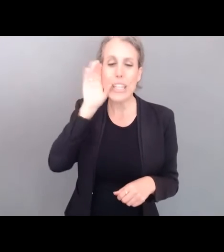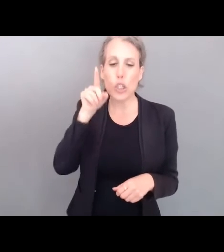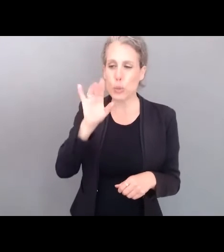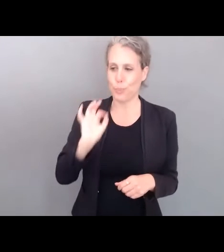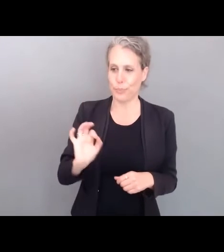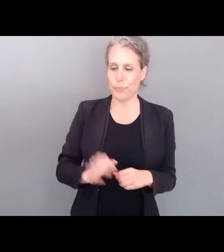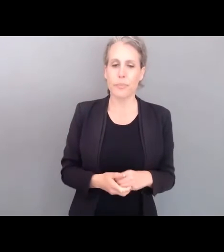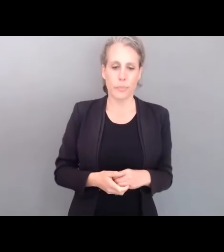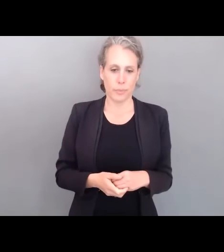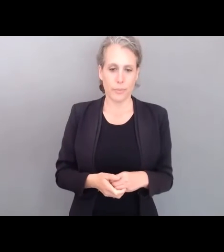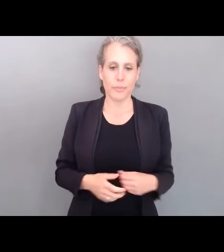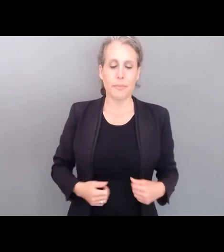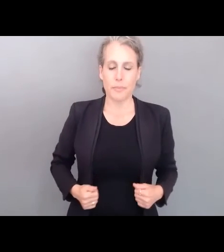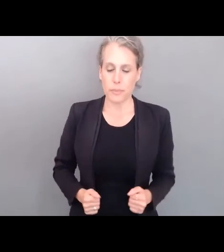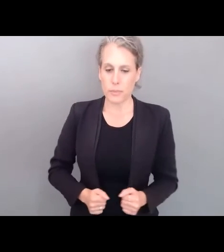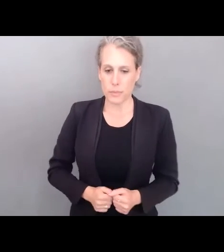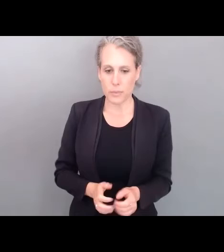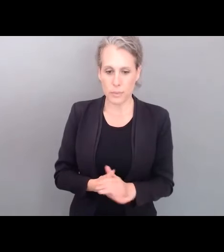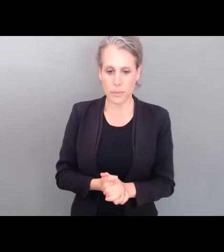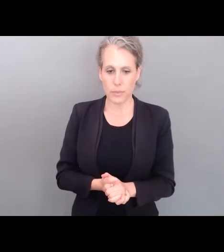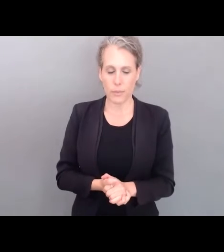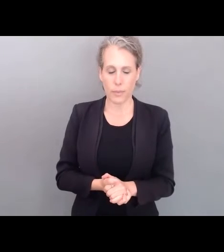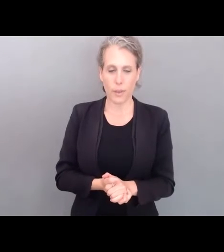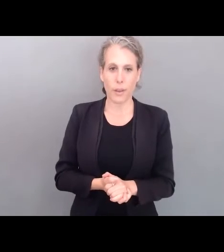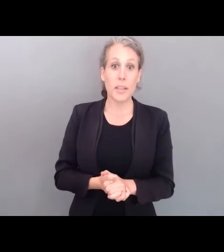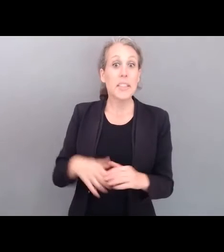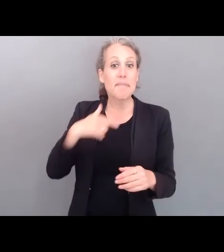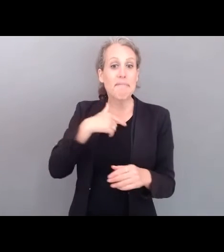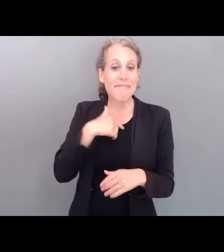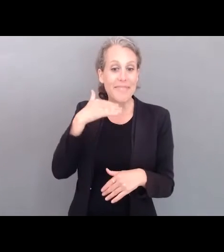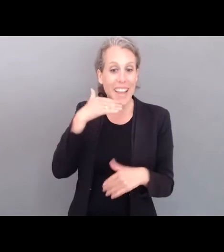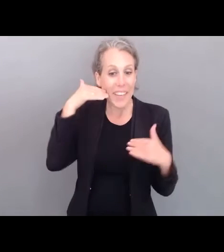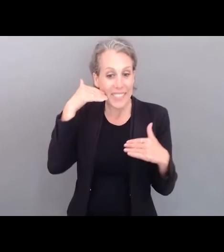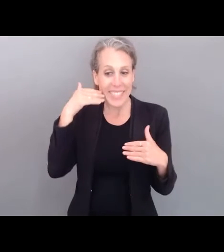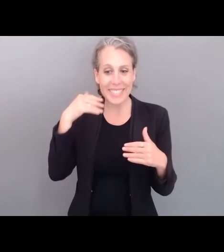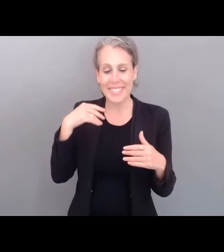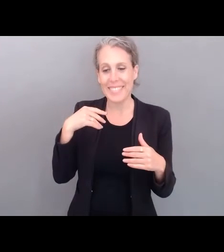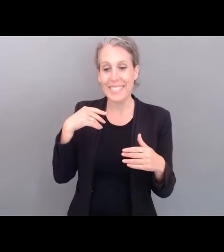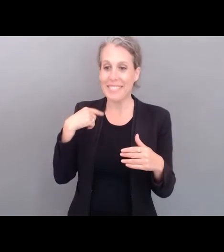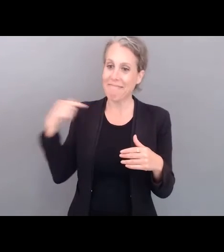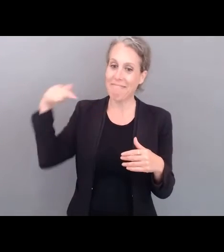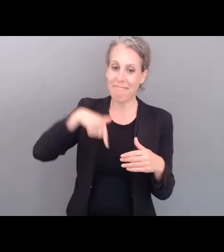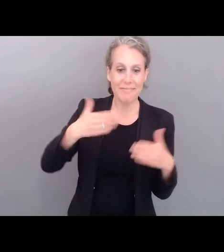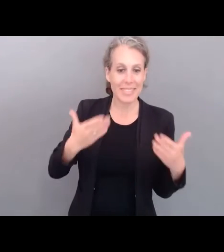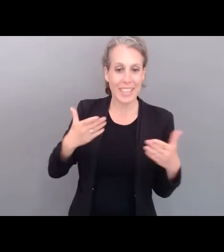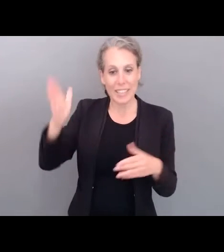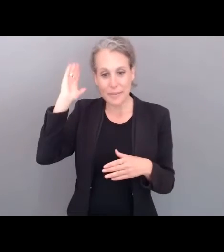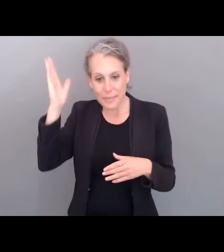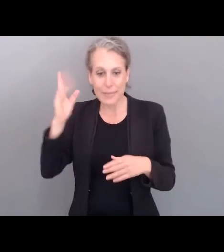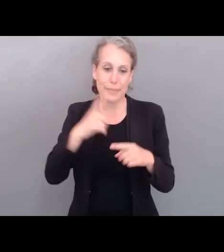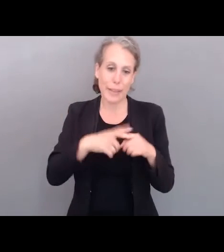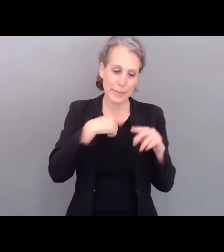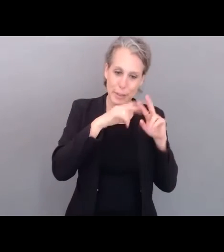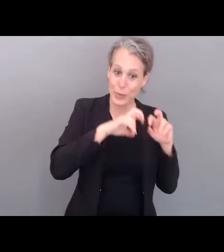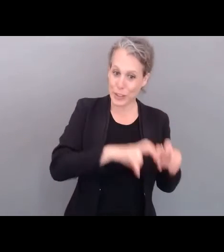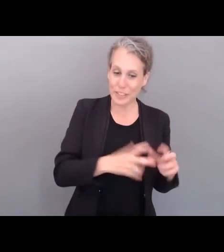: Gracias.